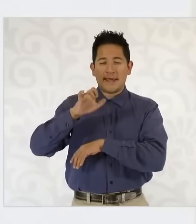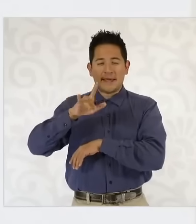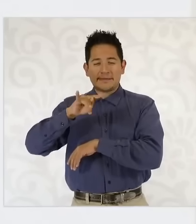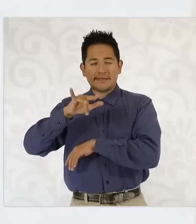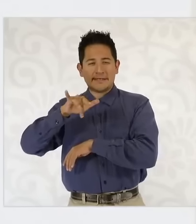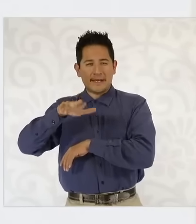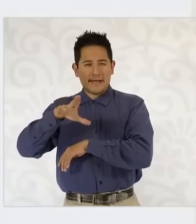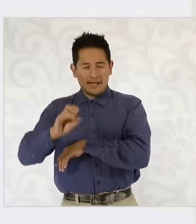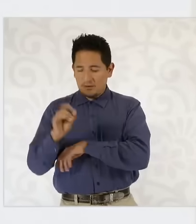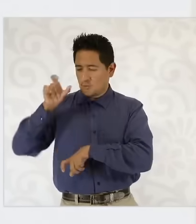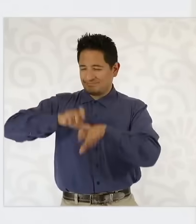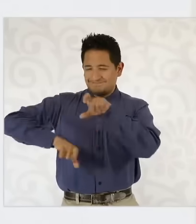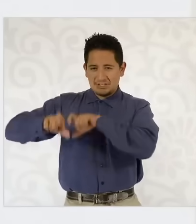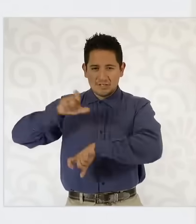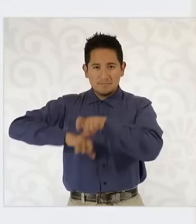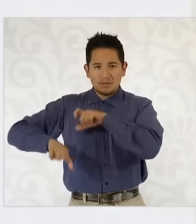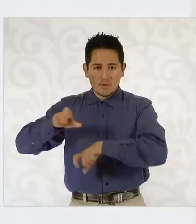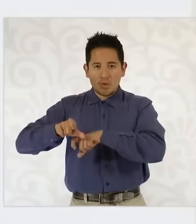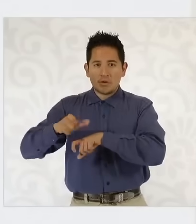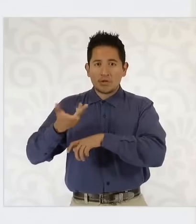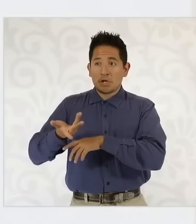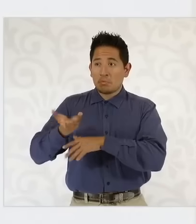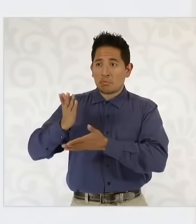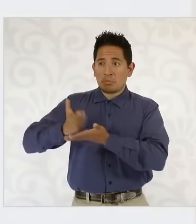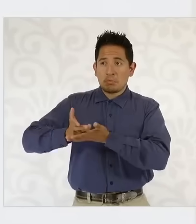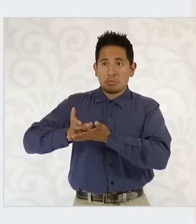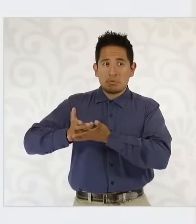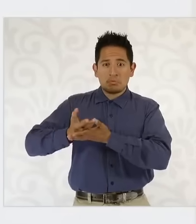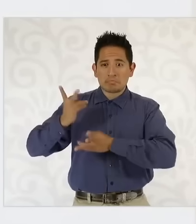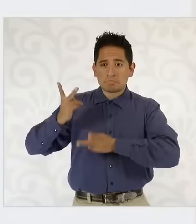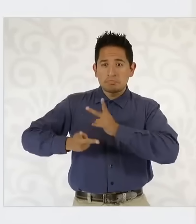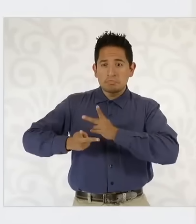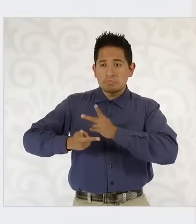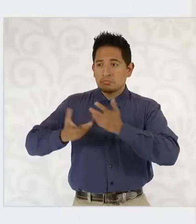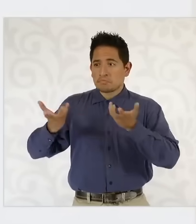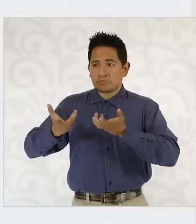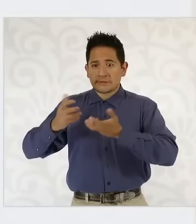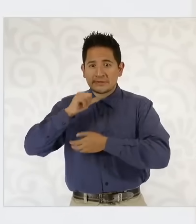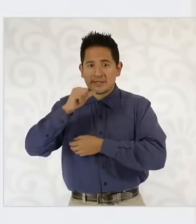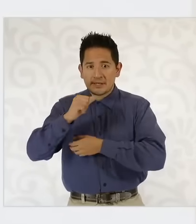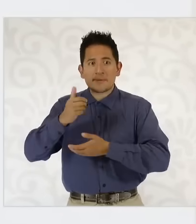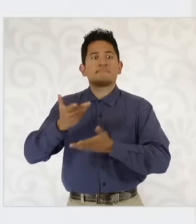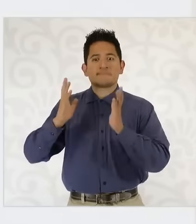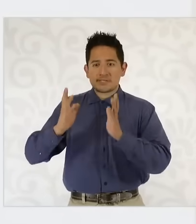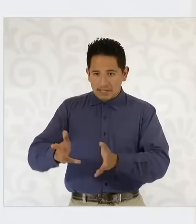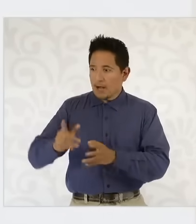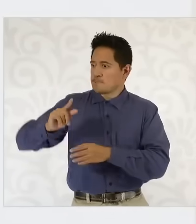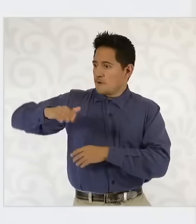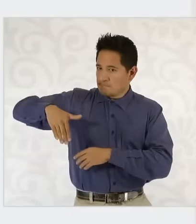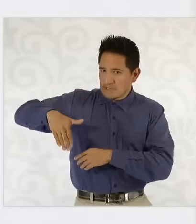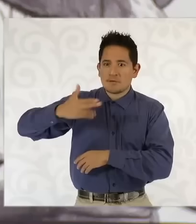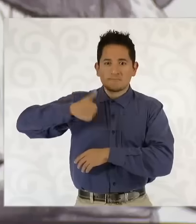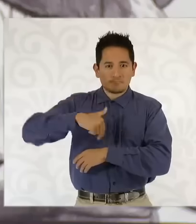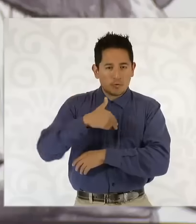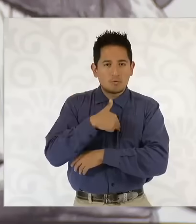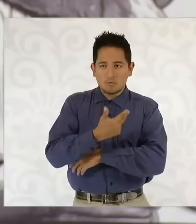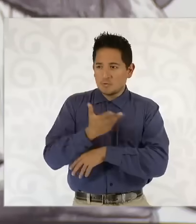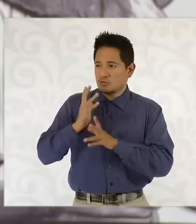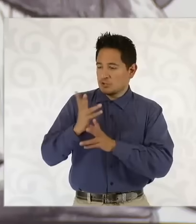la pusieron a funcionar ya así con su equipo ya viejito, pero ya está funcionando y vamos a